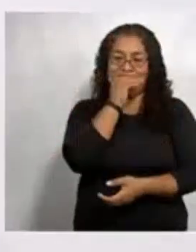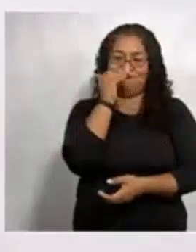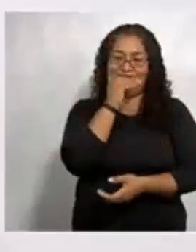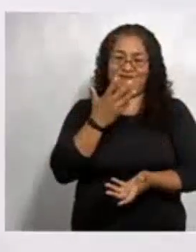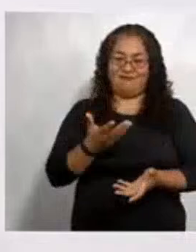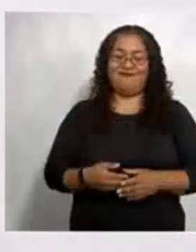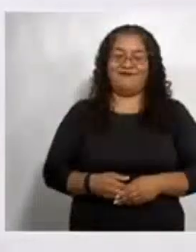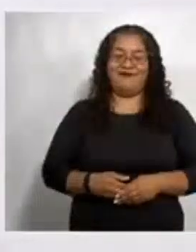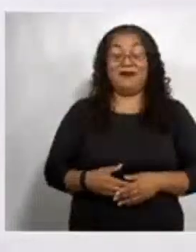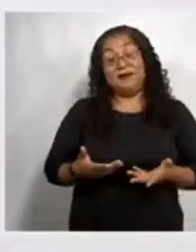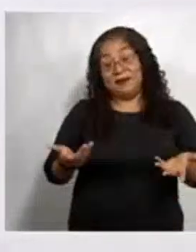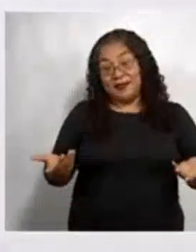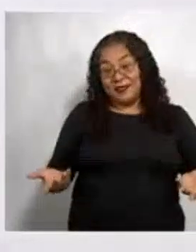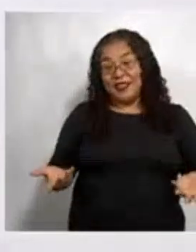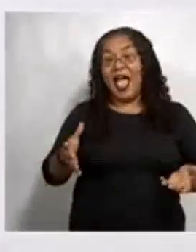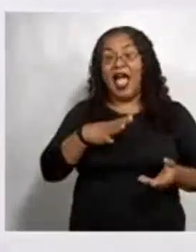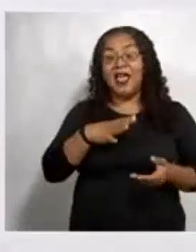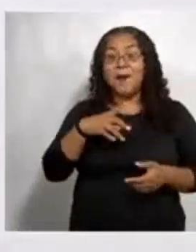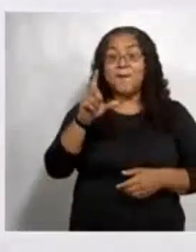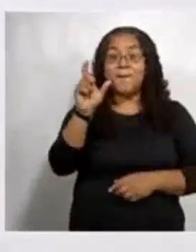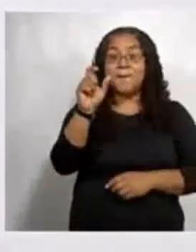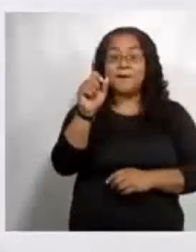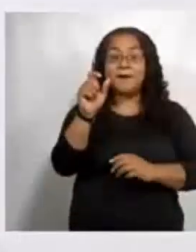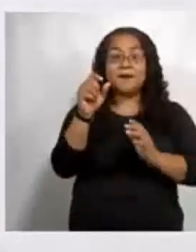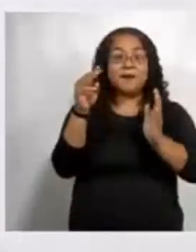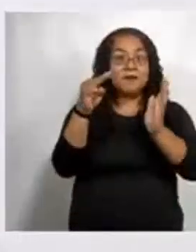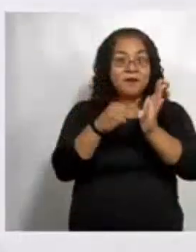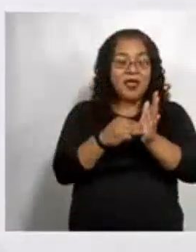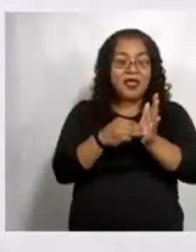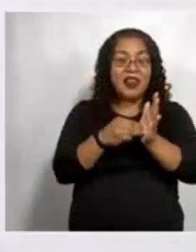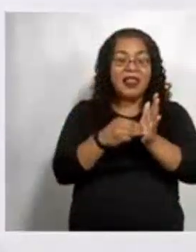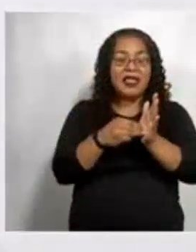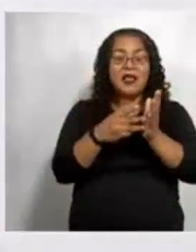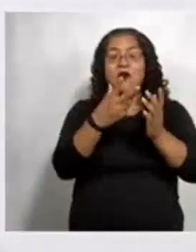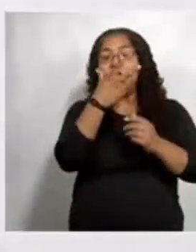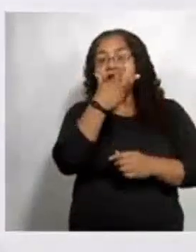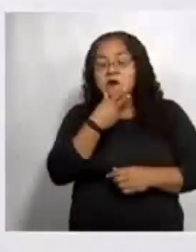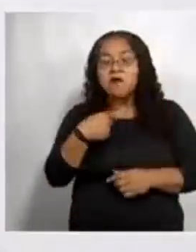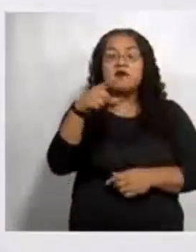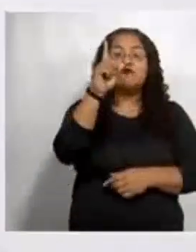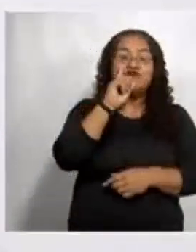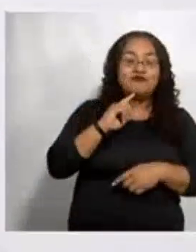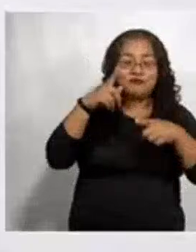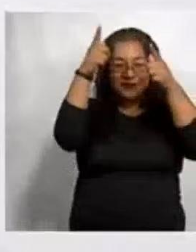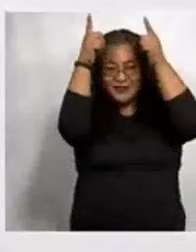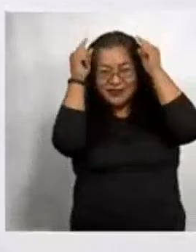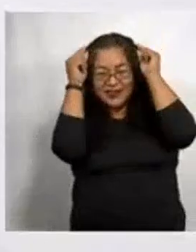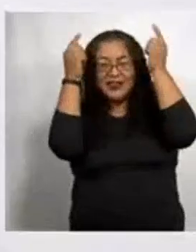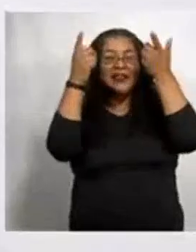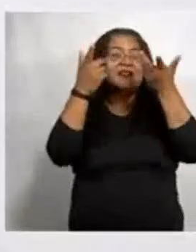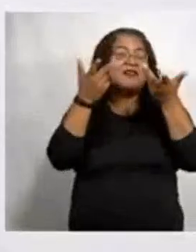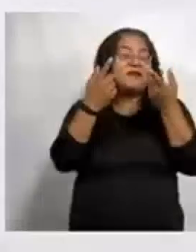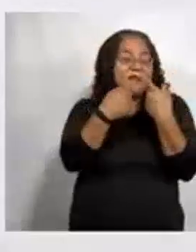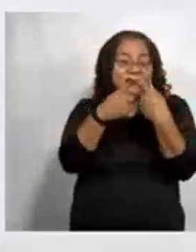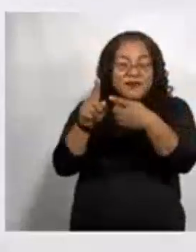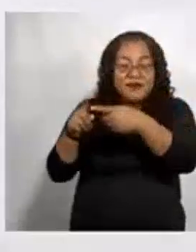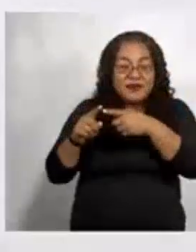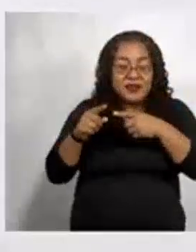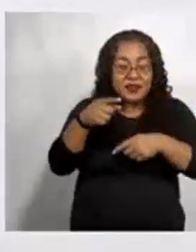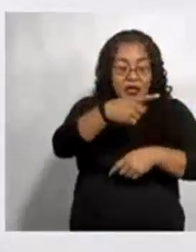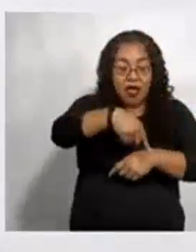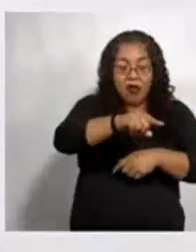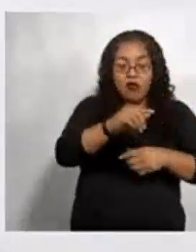digo yo, son 20,000 enfermeras, enfermeros, médicas, médicos que están visitando casa por